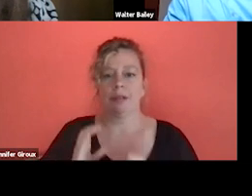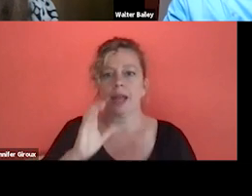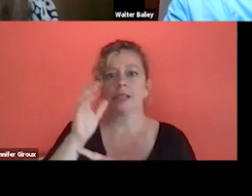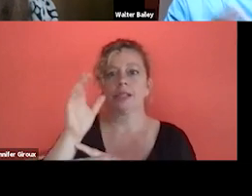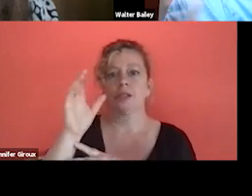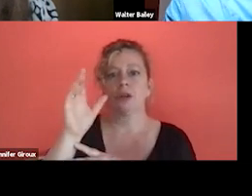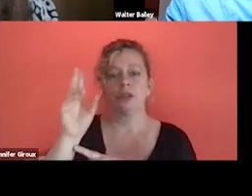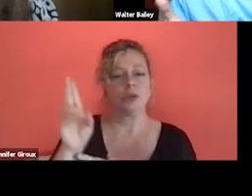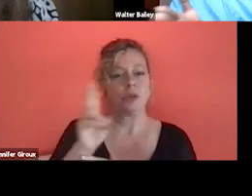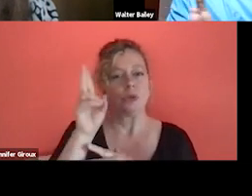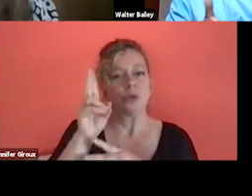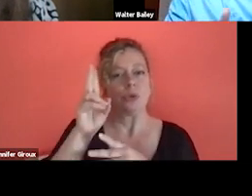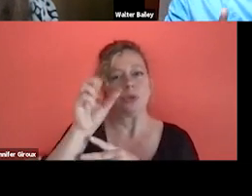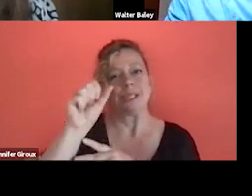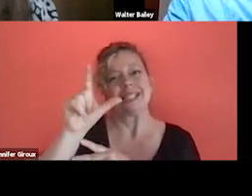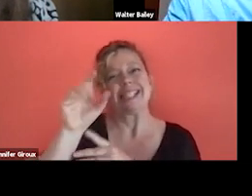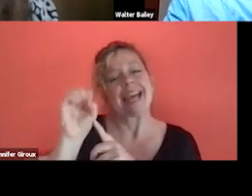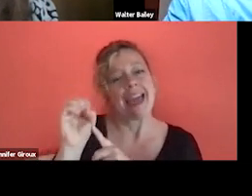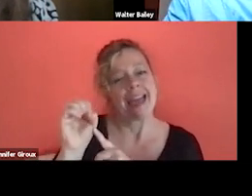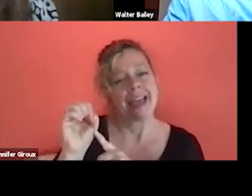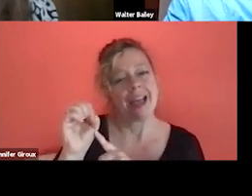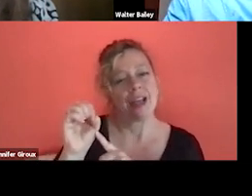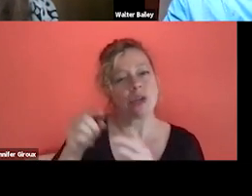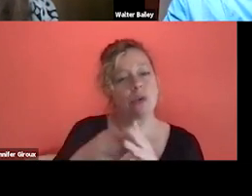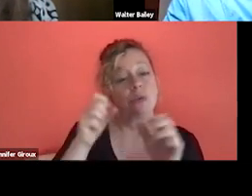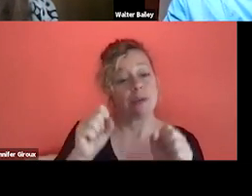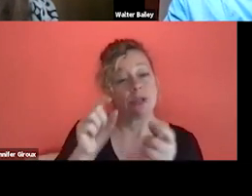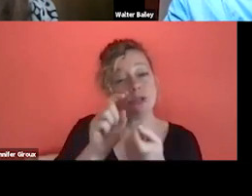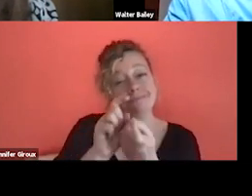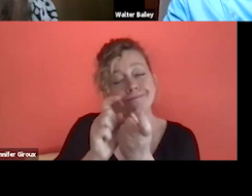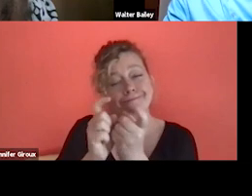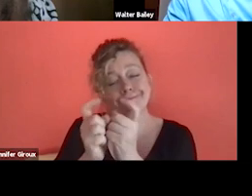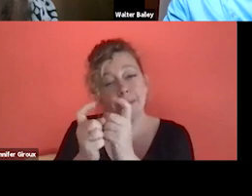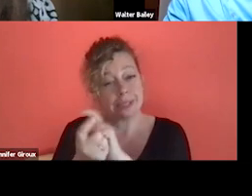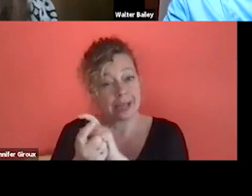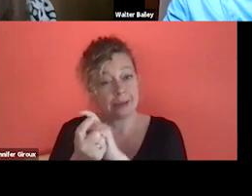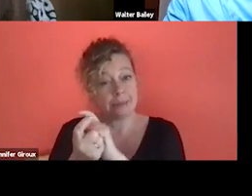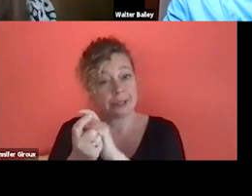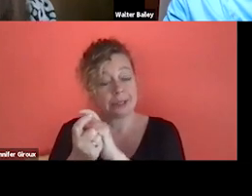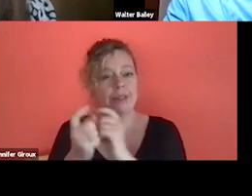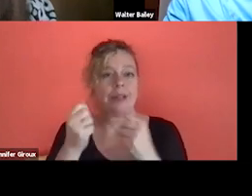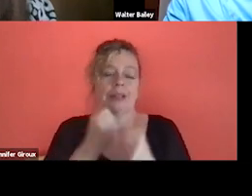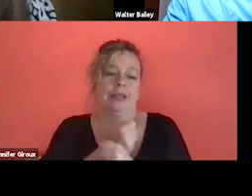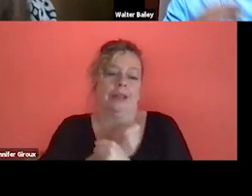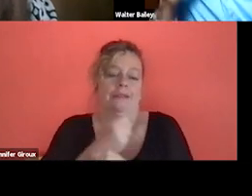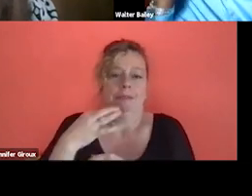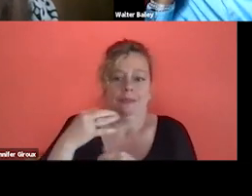Entonces, una vez que pudimos adaptarnos, el amor que tengo por los beneficios que pienso que creamos,